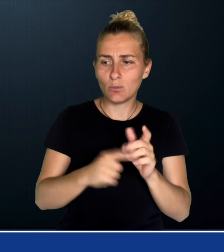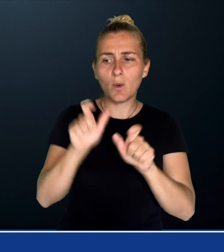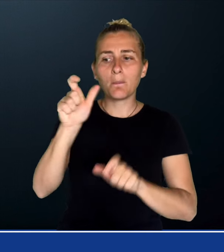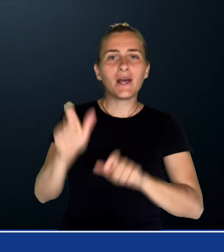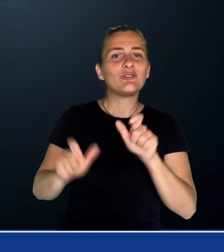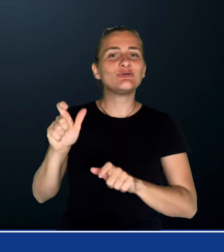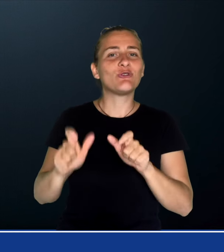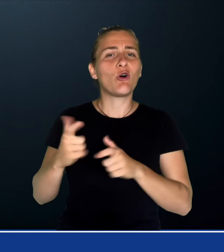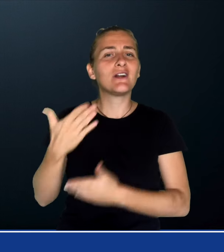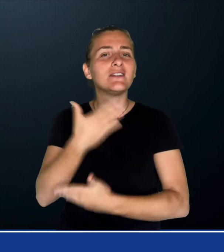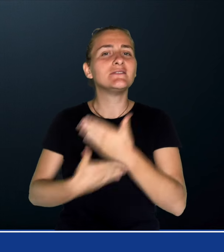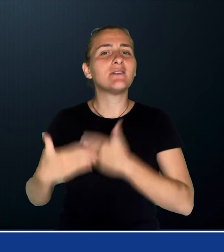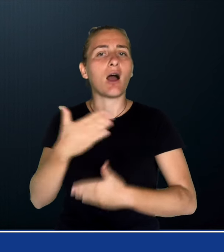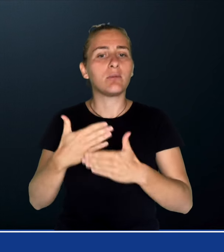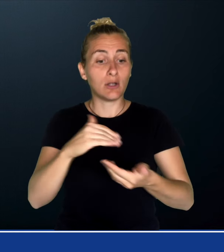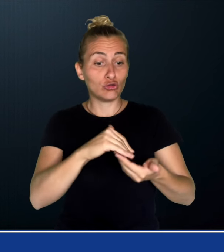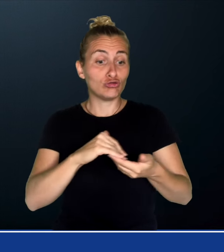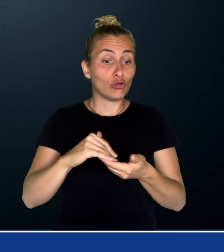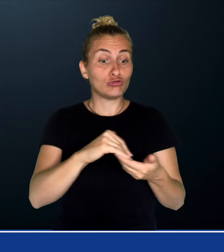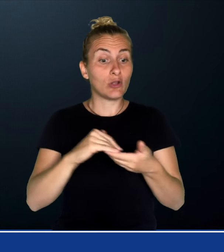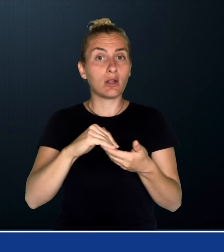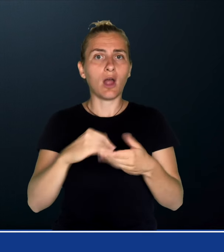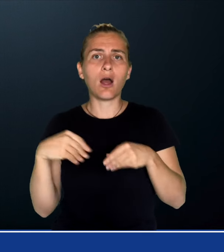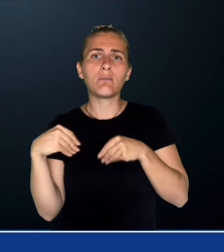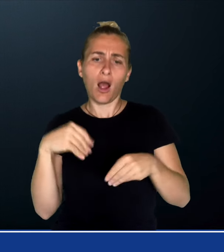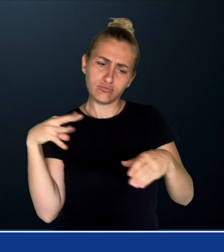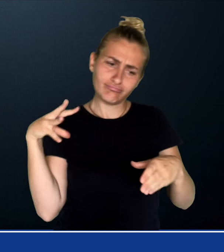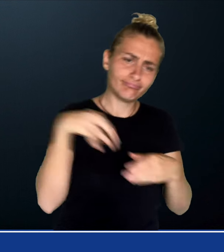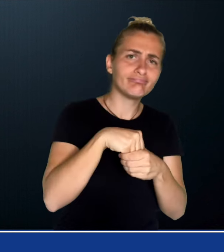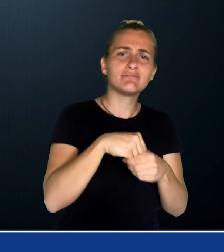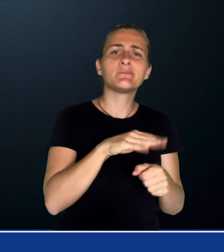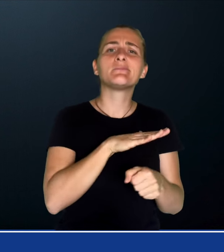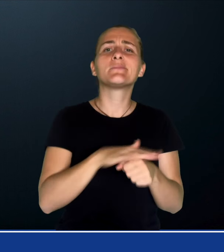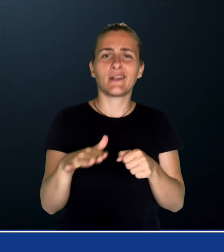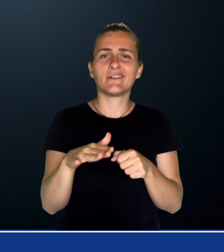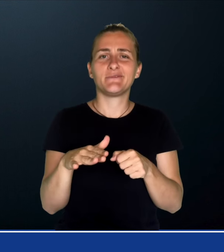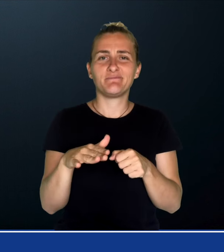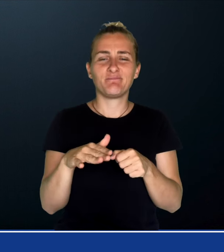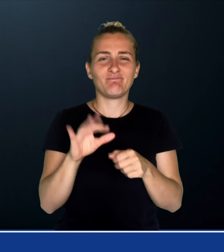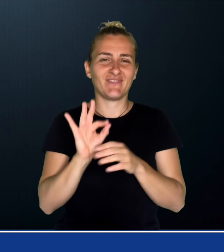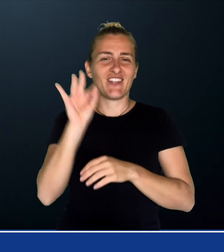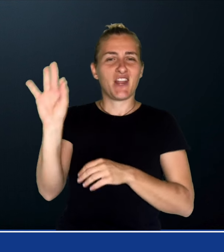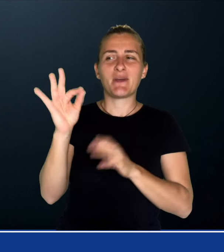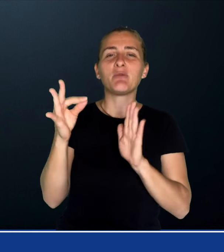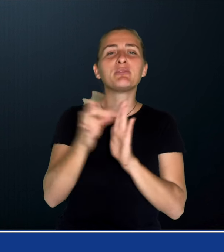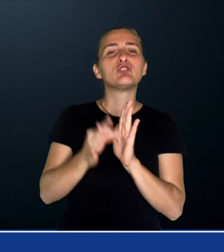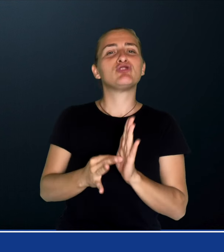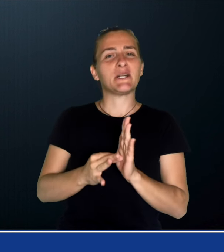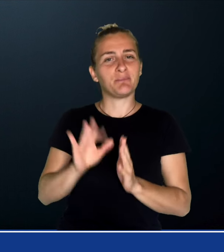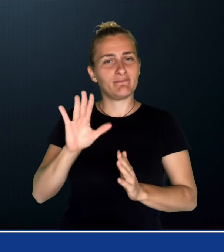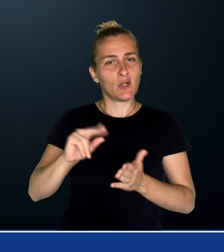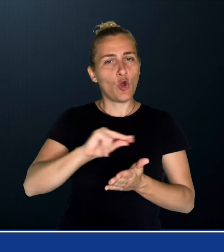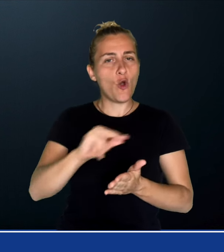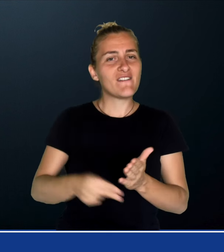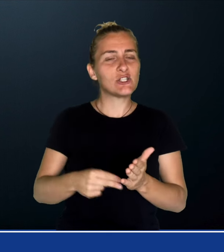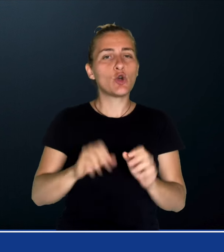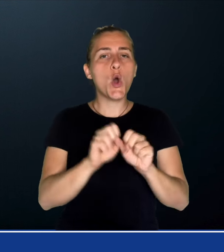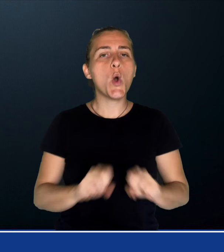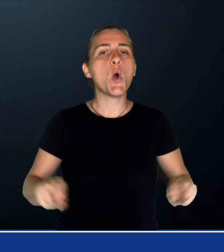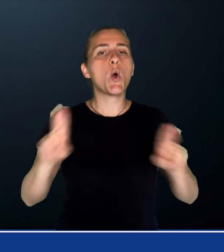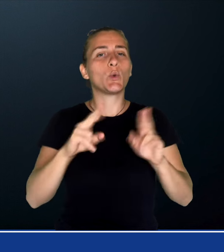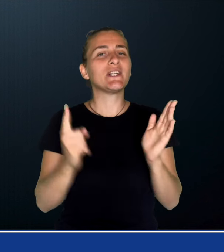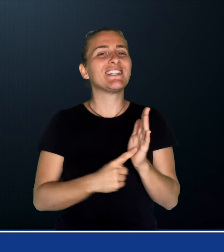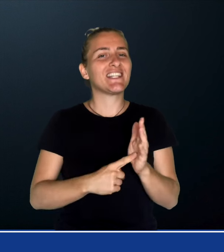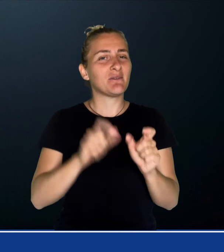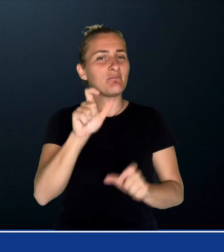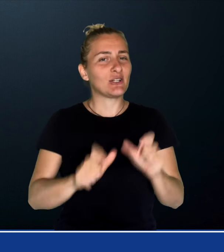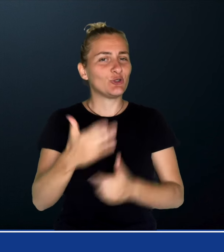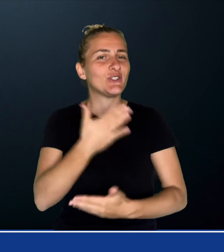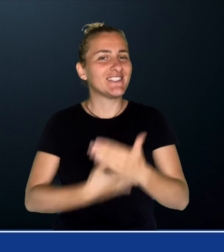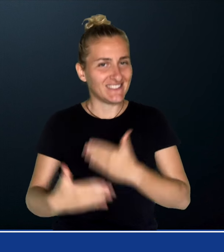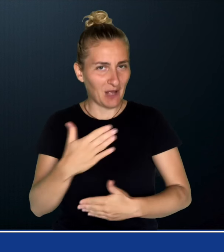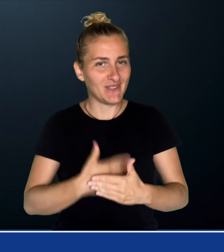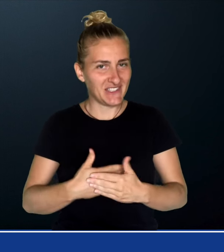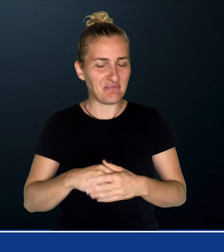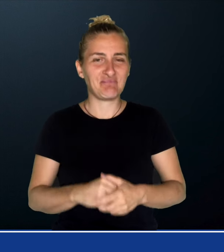piena partecipazione nella società delle persone con disabilità, in attuazione dei principi della Convenzione ONU dei Diritti delle Persone con Disabilità.